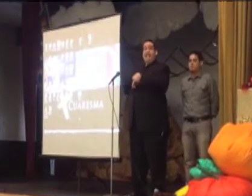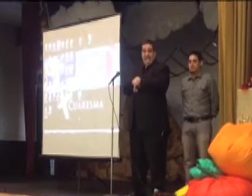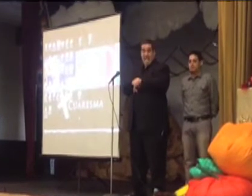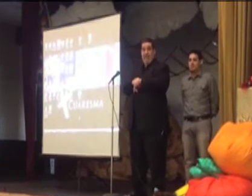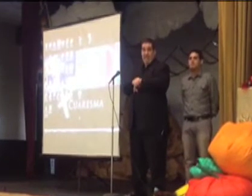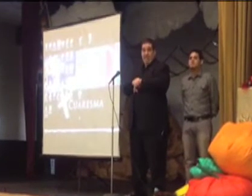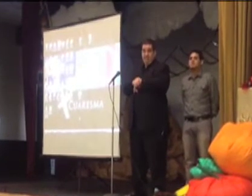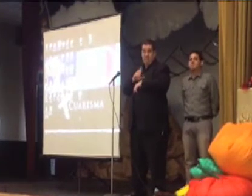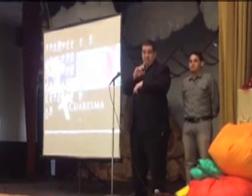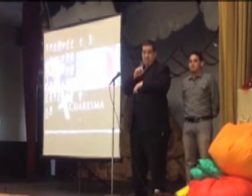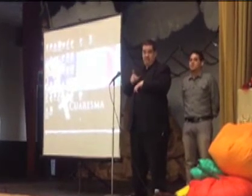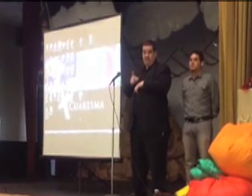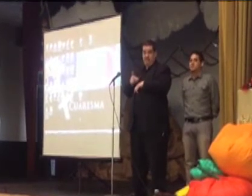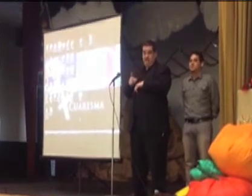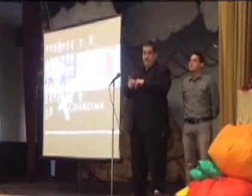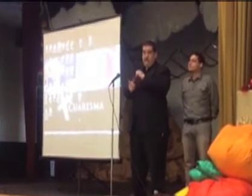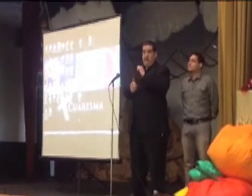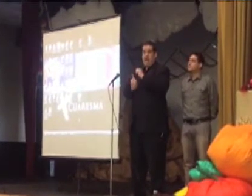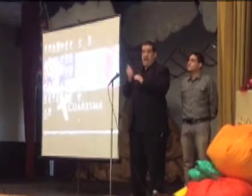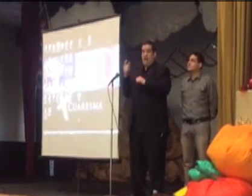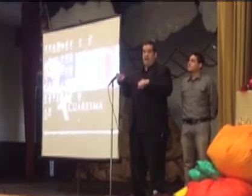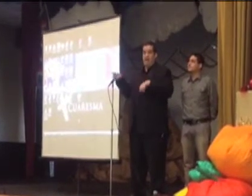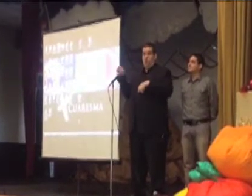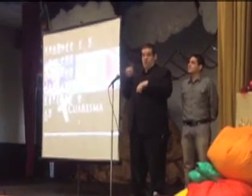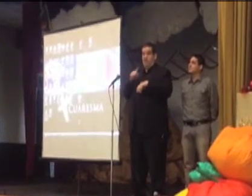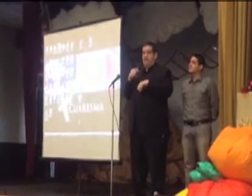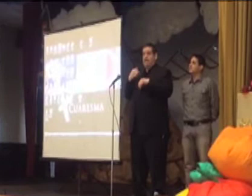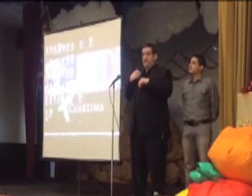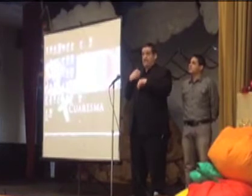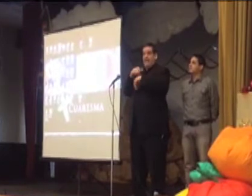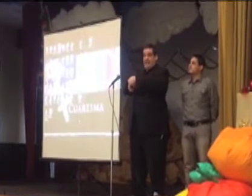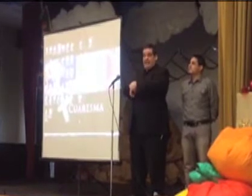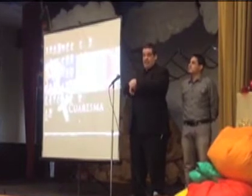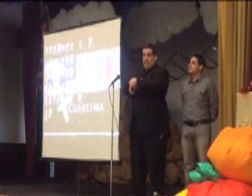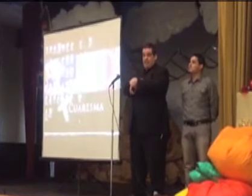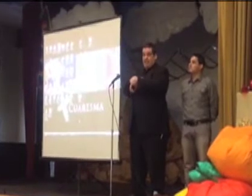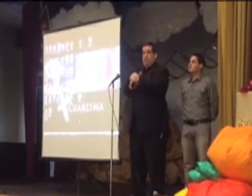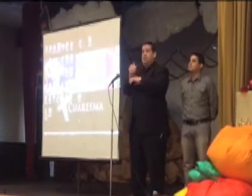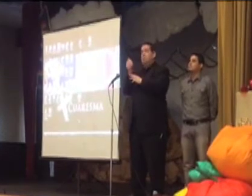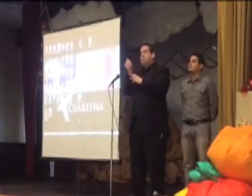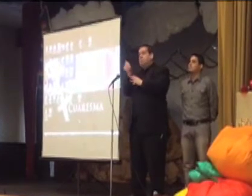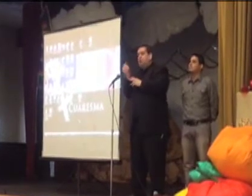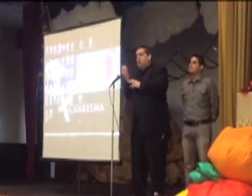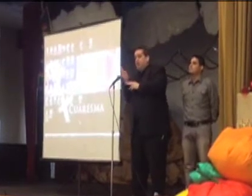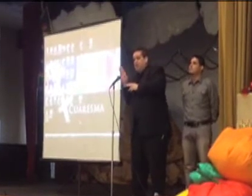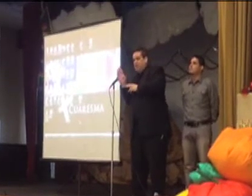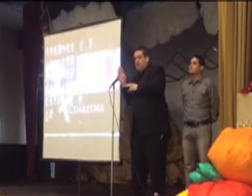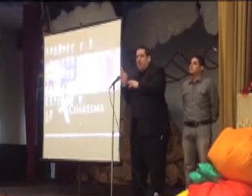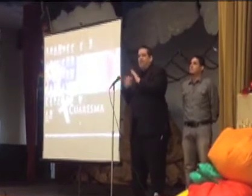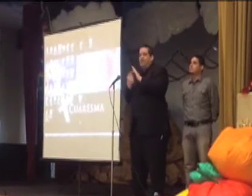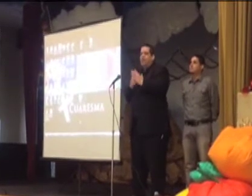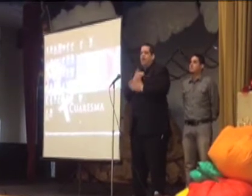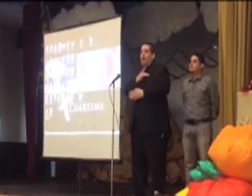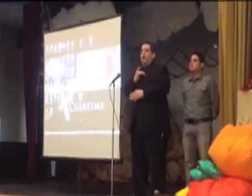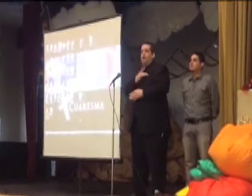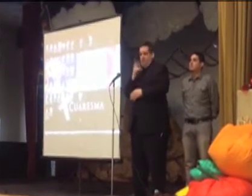Inglés, ¿verdad? La mayoría tienen en inglés. Poquitos, a veces algunas novelas,